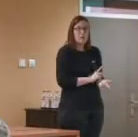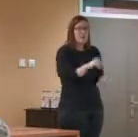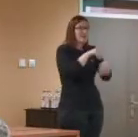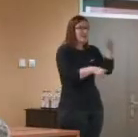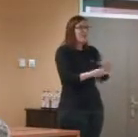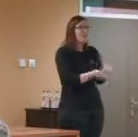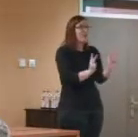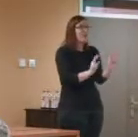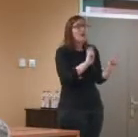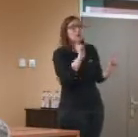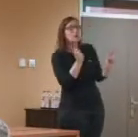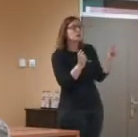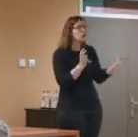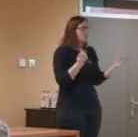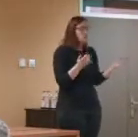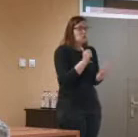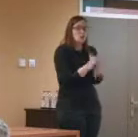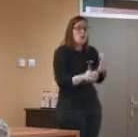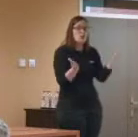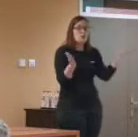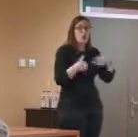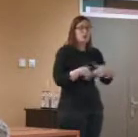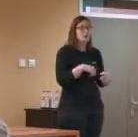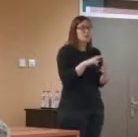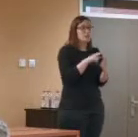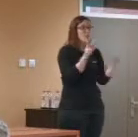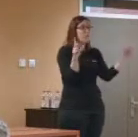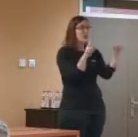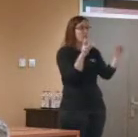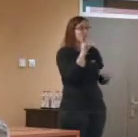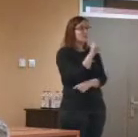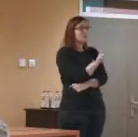y la alternativa conocida sólo se conocía la pantalla, no lo que había detrás.